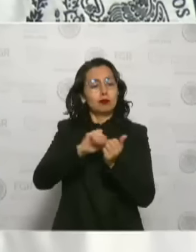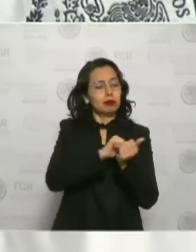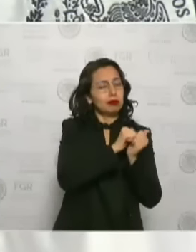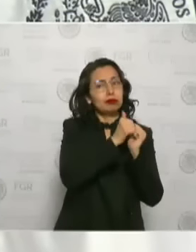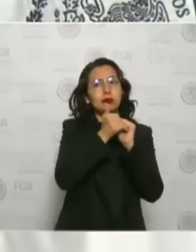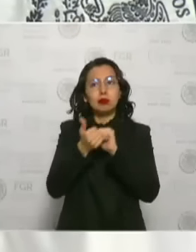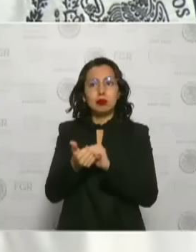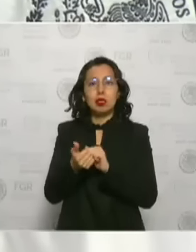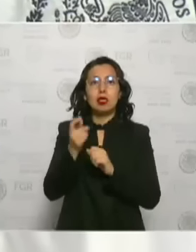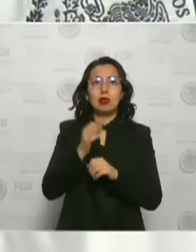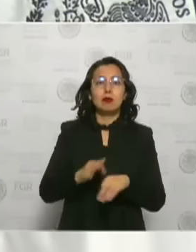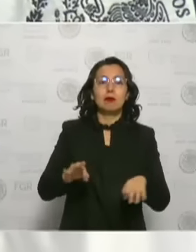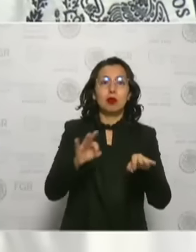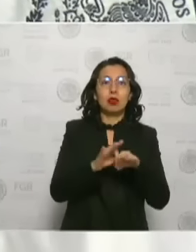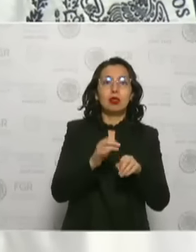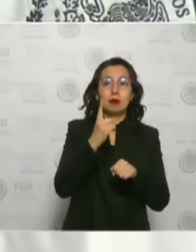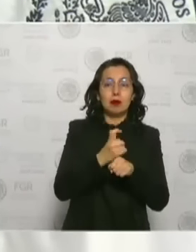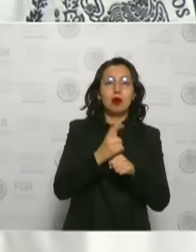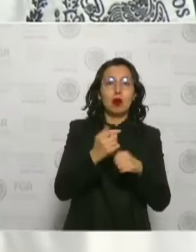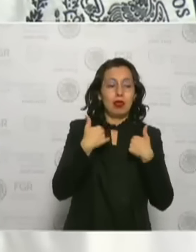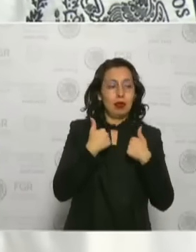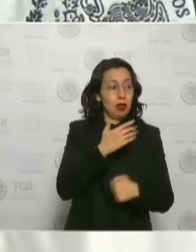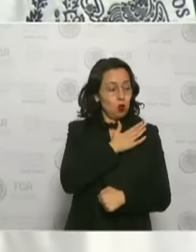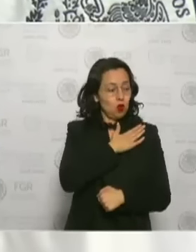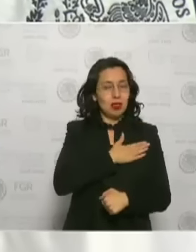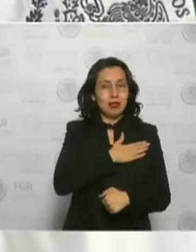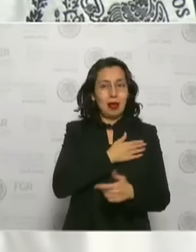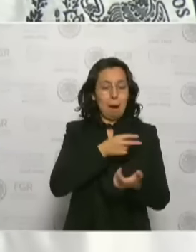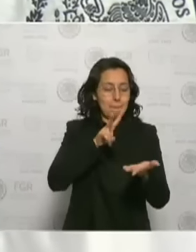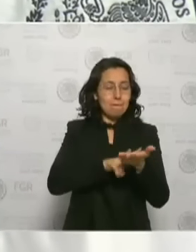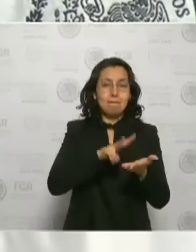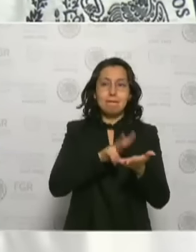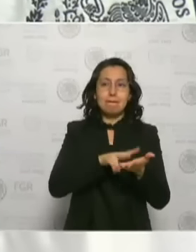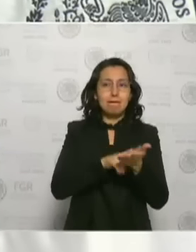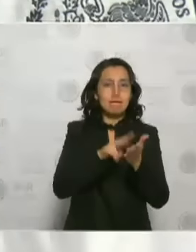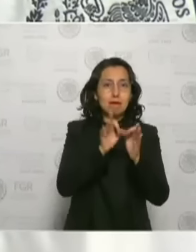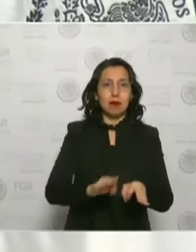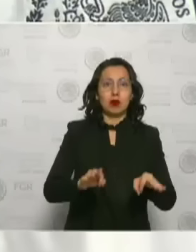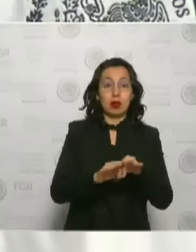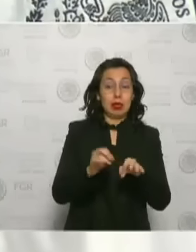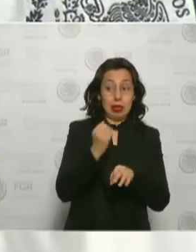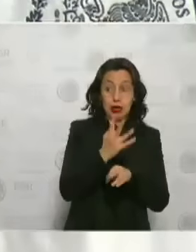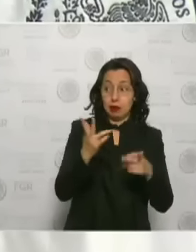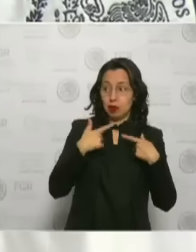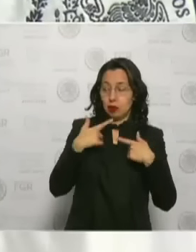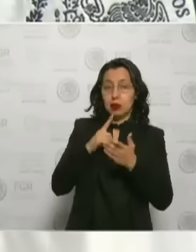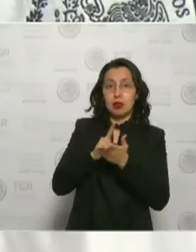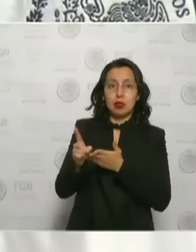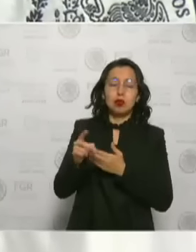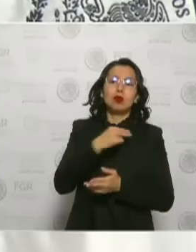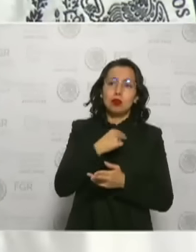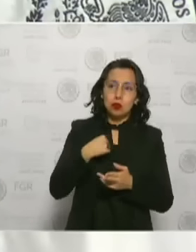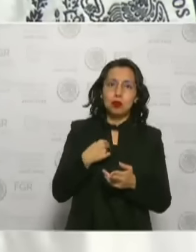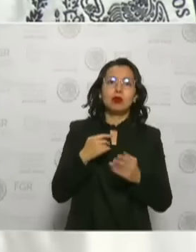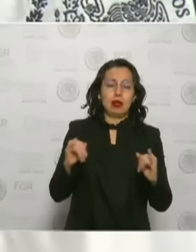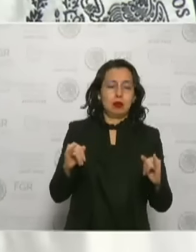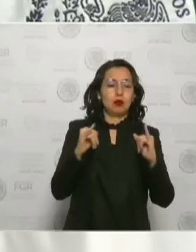la que la justicia es un valor elemental y un derecho y quienes trabajamos en esta institución